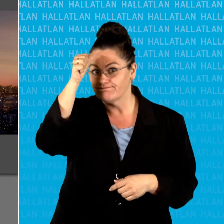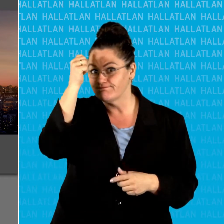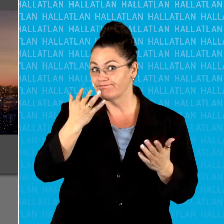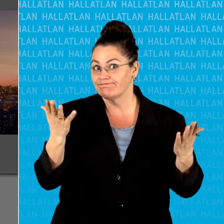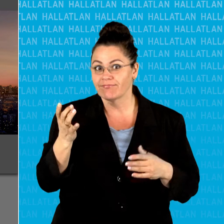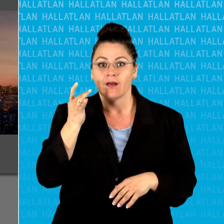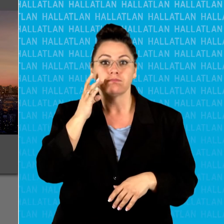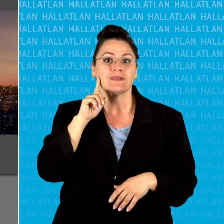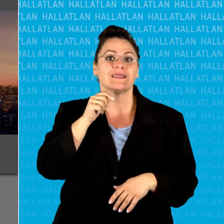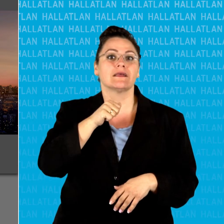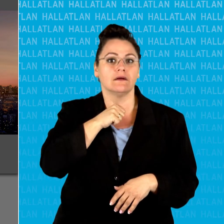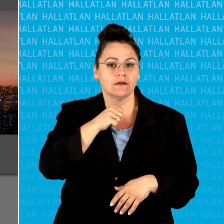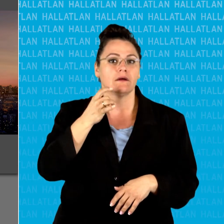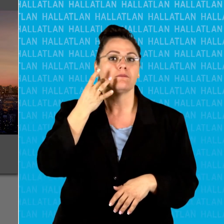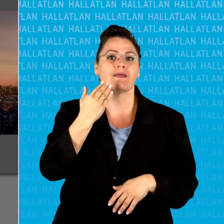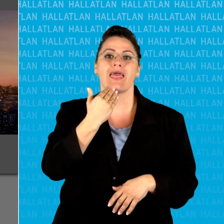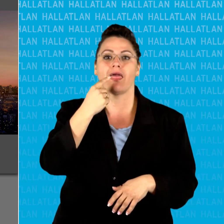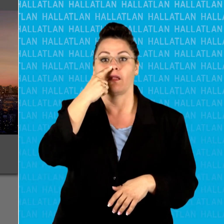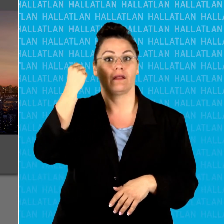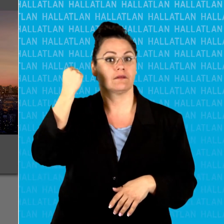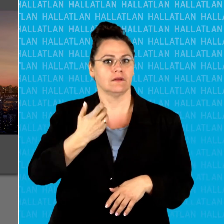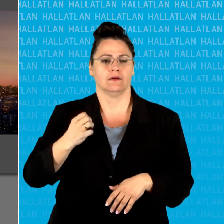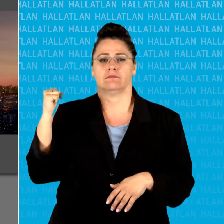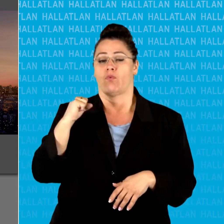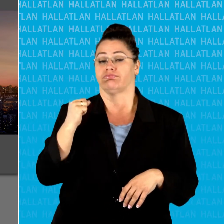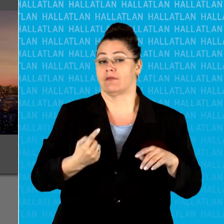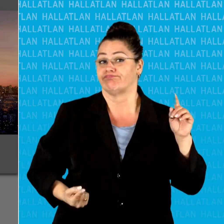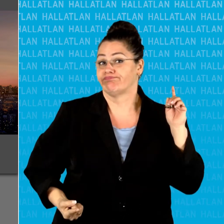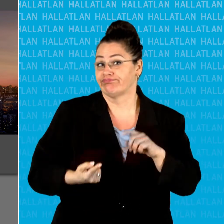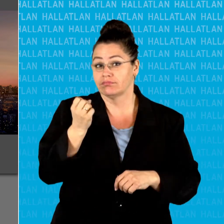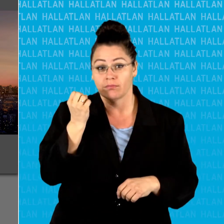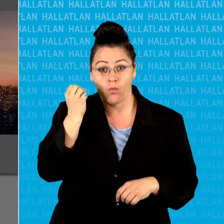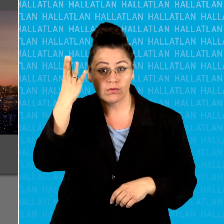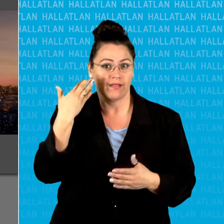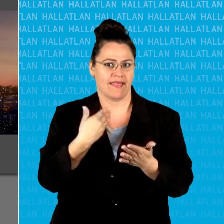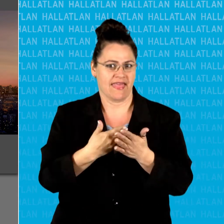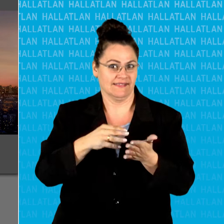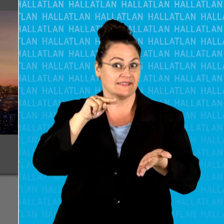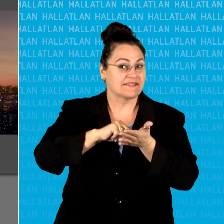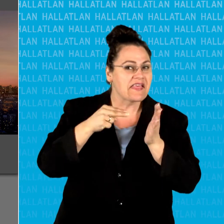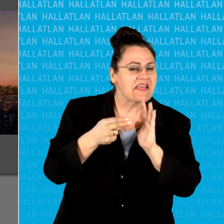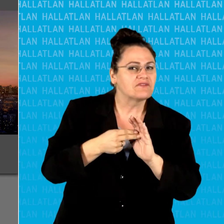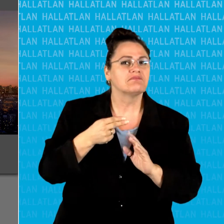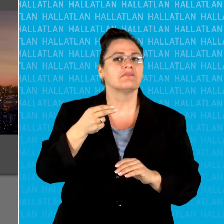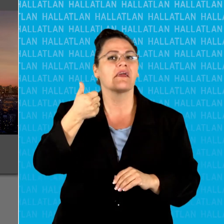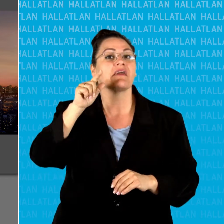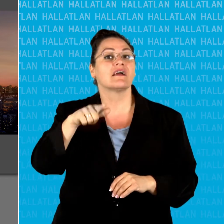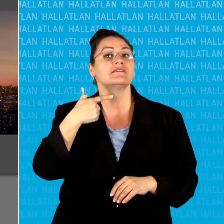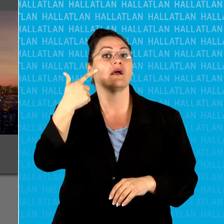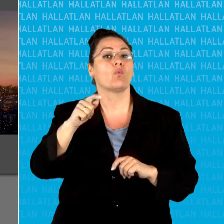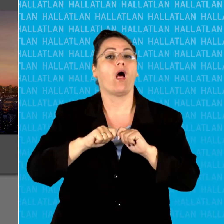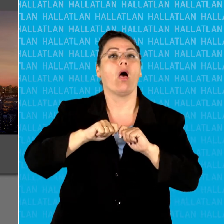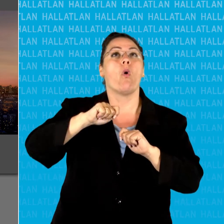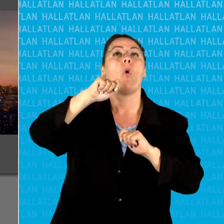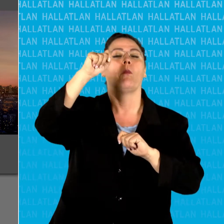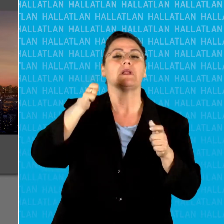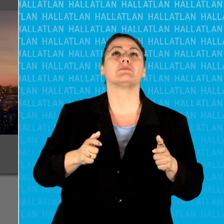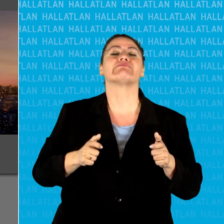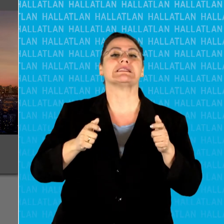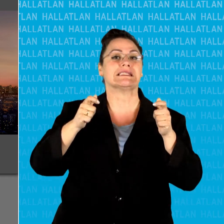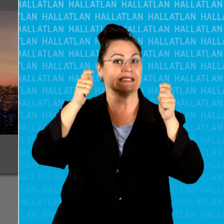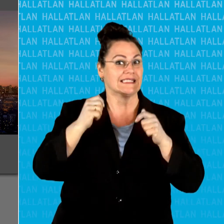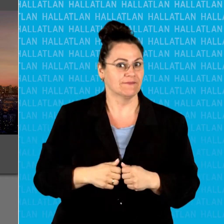A Big Bend néven ismertté vált különös kreálmányt több mint 1,2 kilométer hosszúra tervezik.